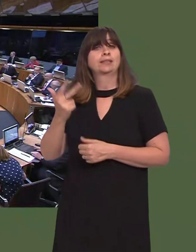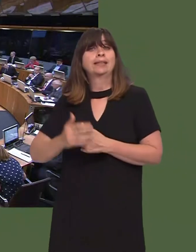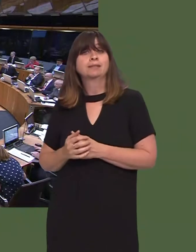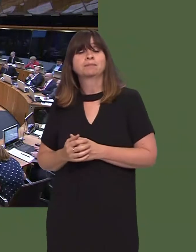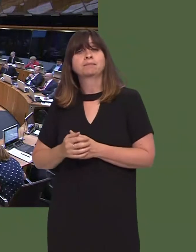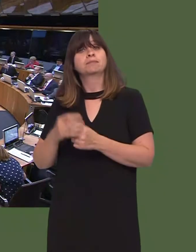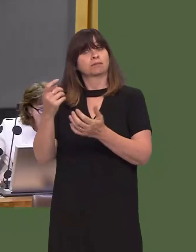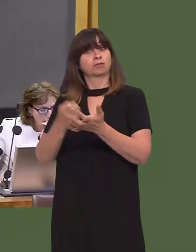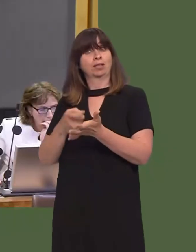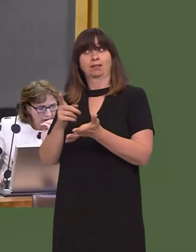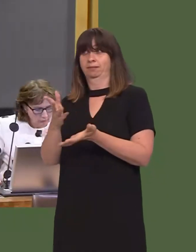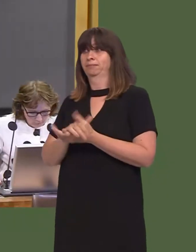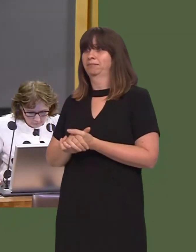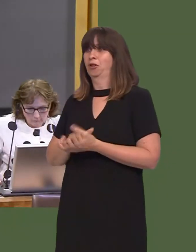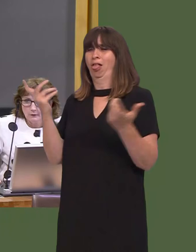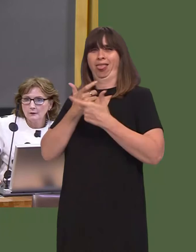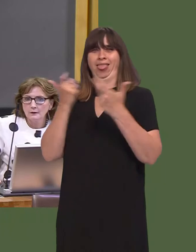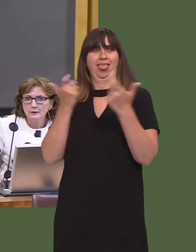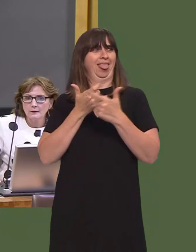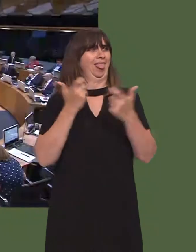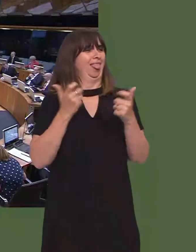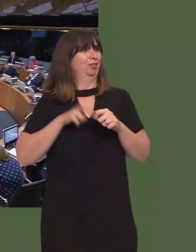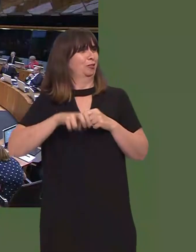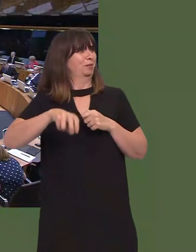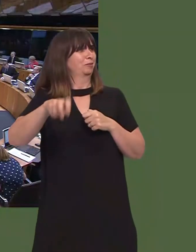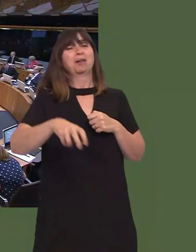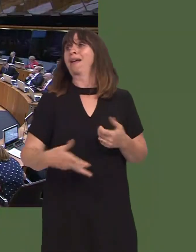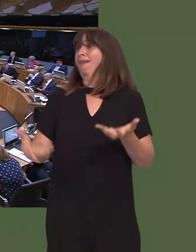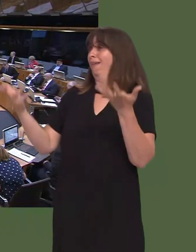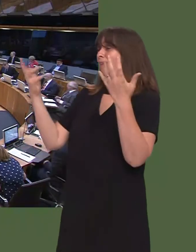Y Llywydd / The Llywydd: Cwestiwn 12, Mark Reckless.